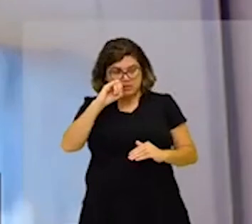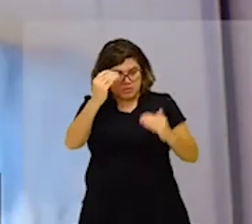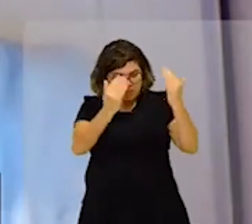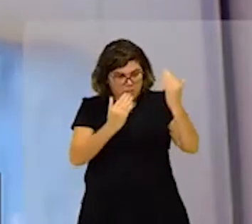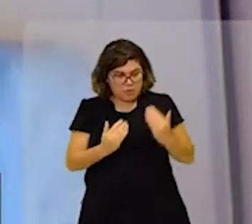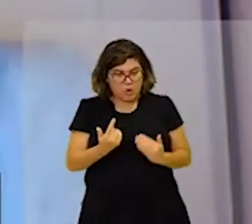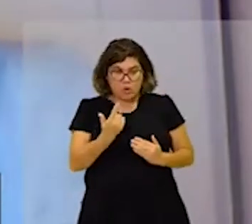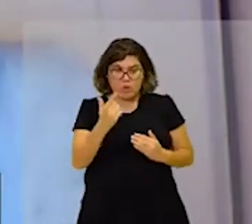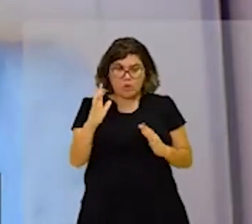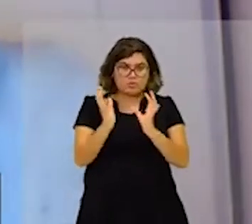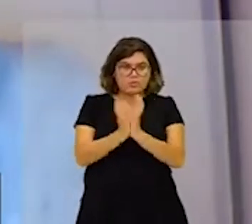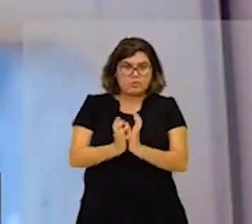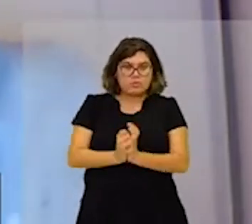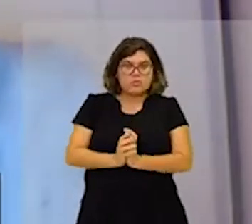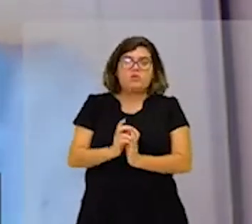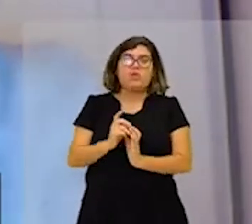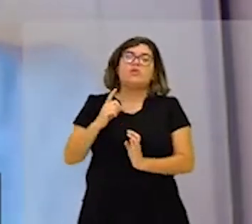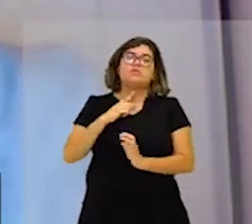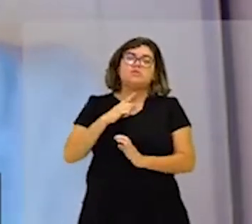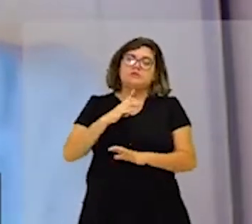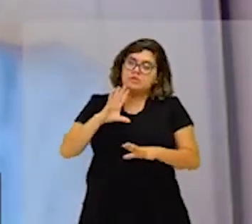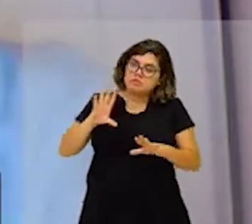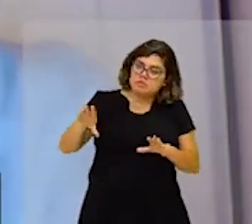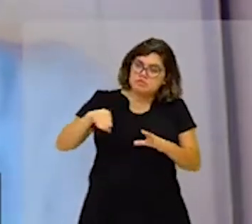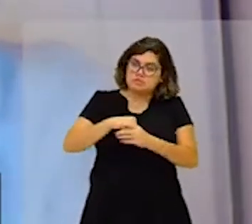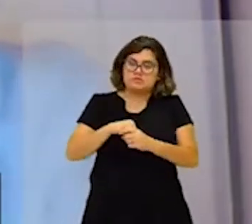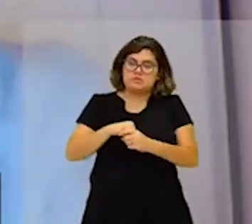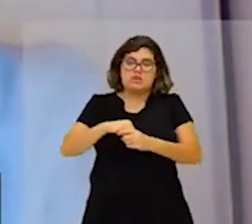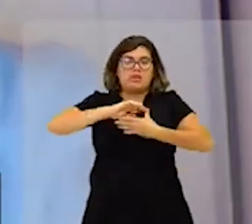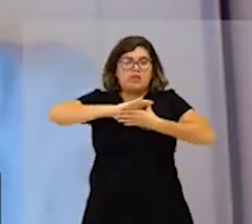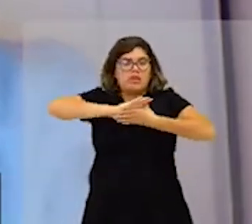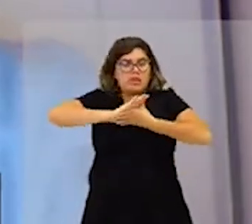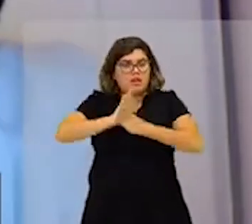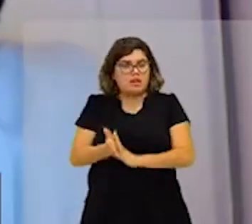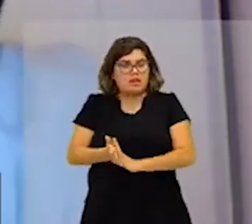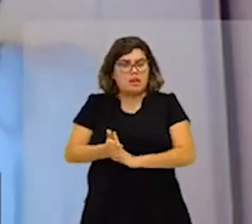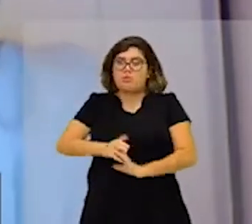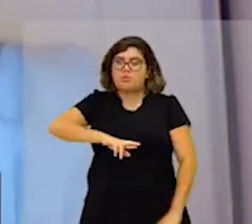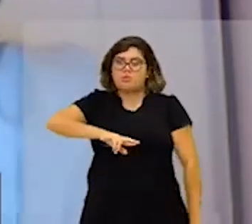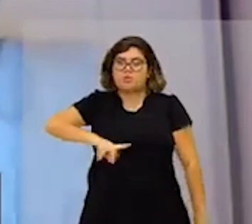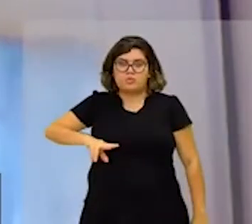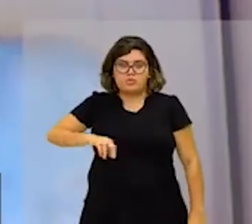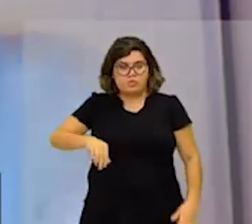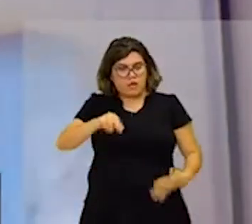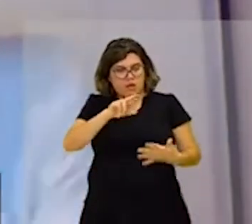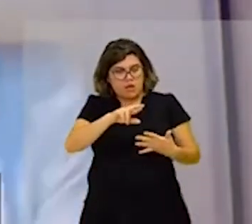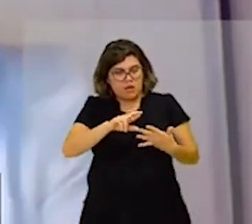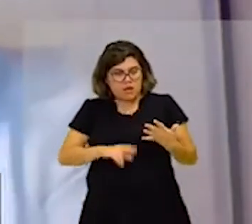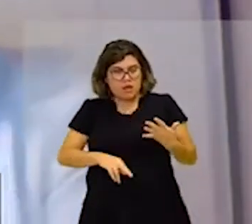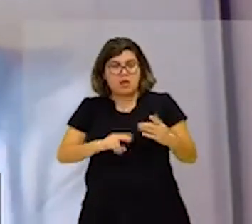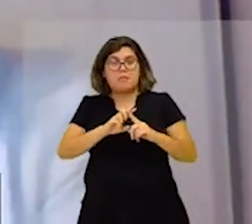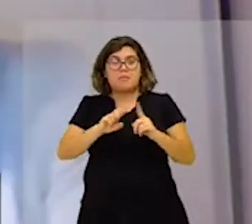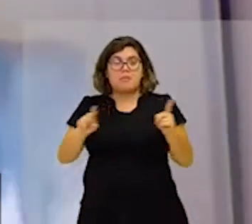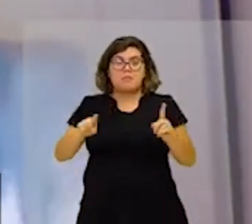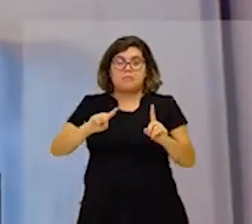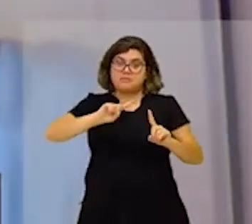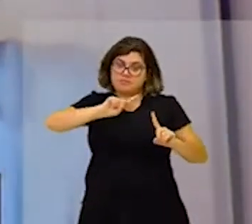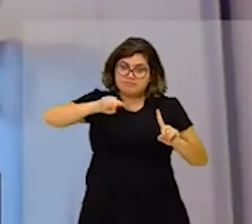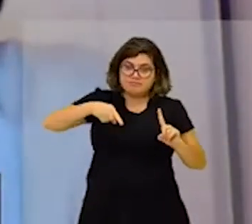então o que traz aqui a discriminação não é o critério é o efeito desse critério o que pega